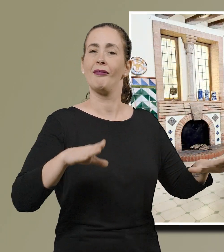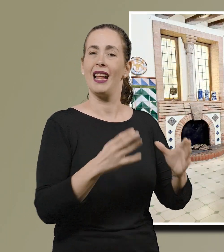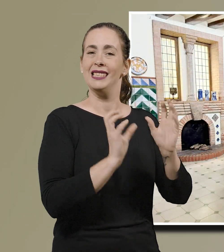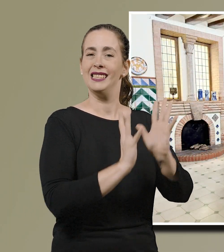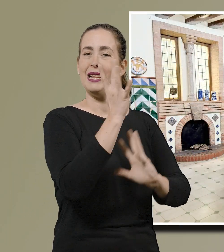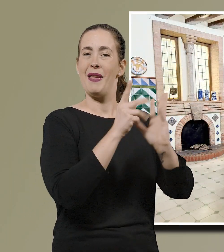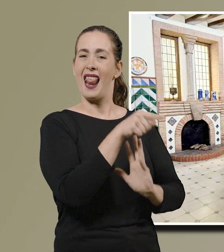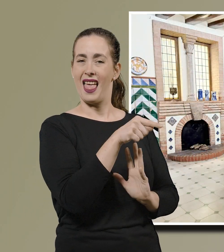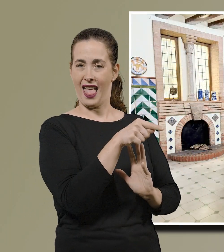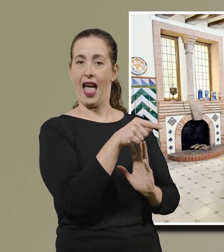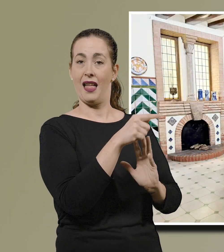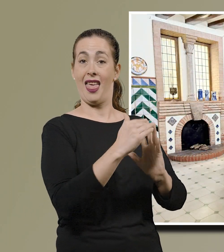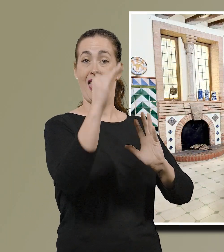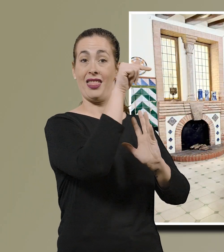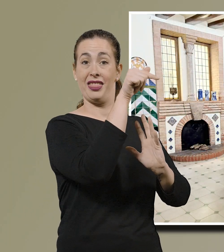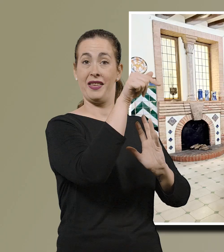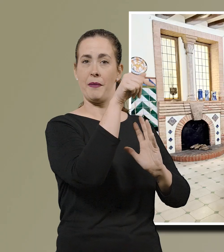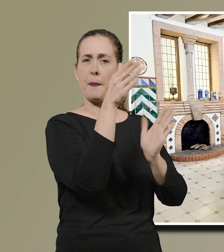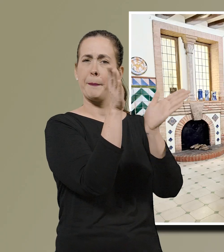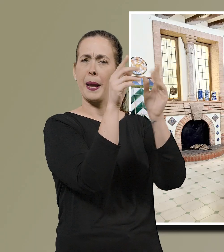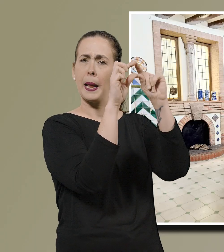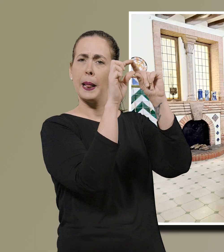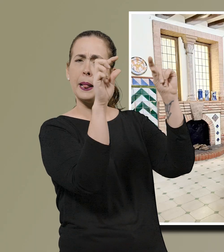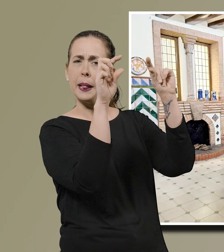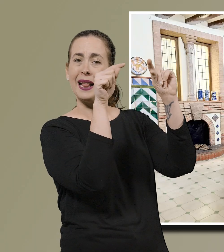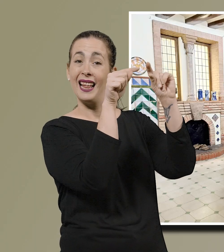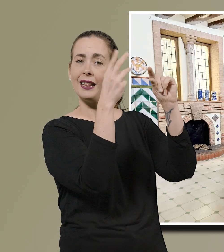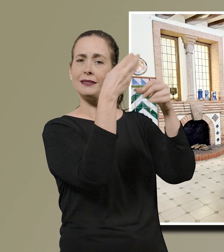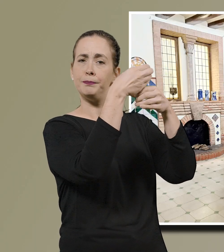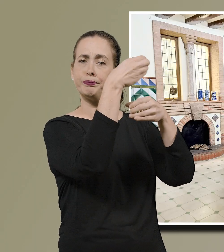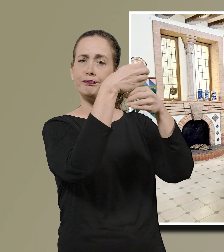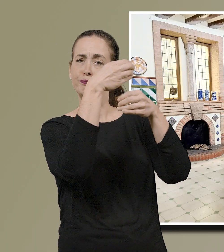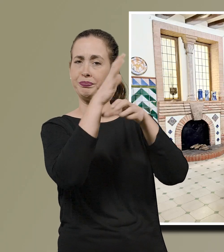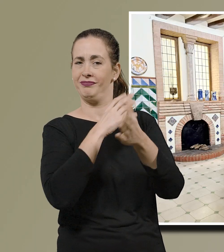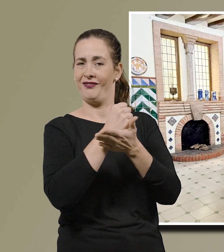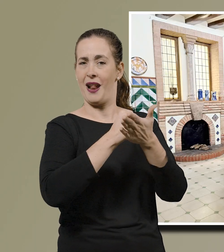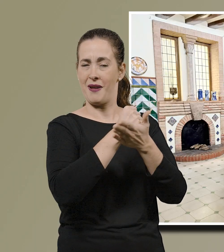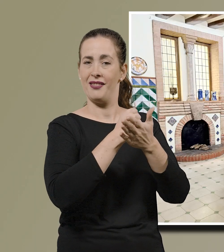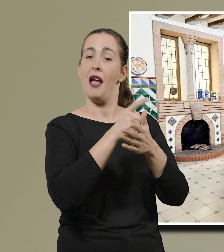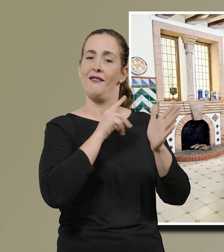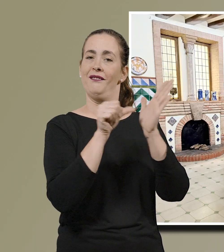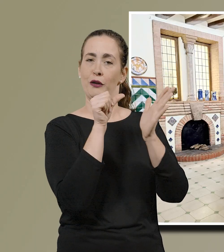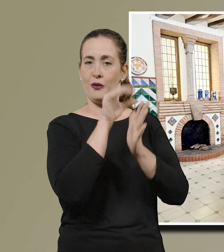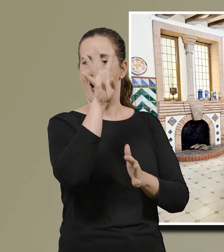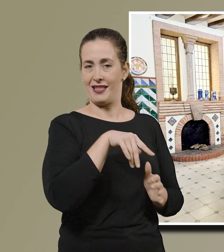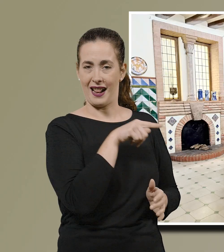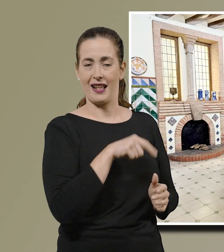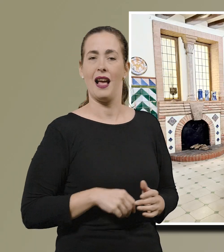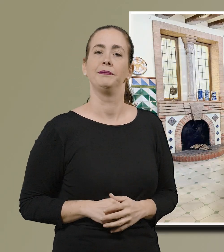Al damunt de la lleixa d’una petita llar de foc hi trobem tres pots d’apotecari de ceràmica catalana.